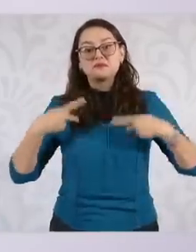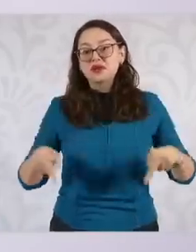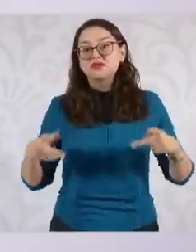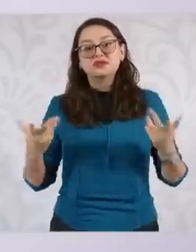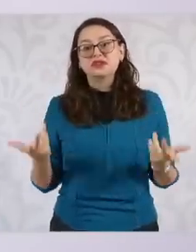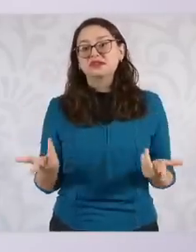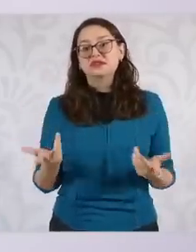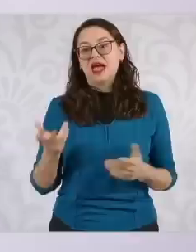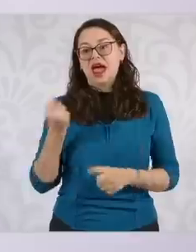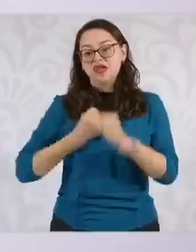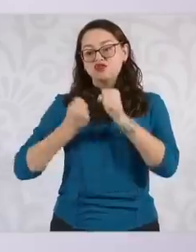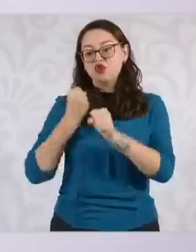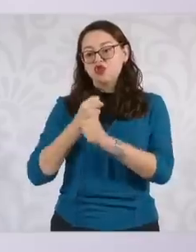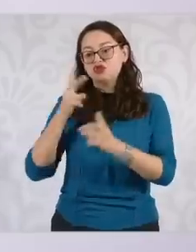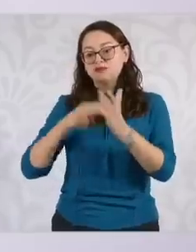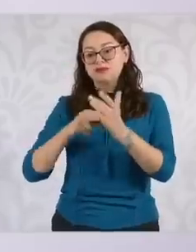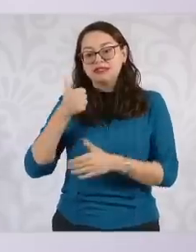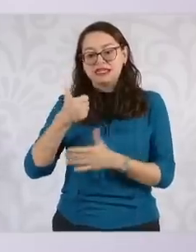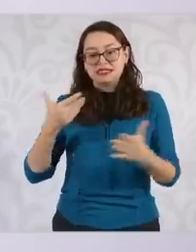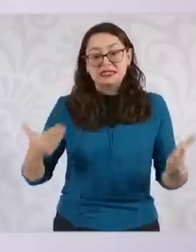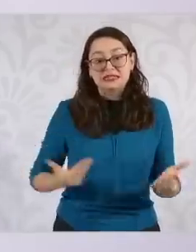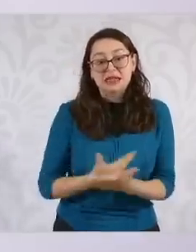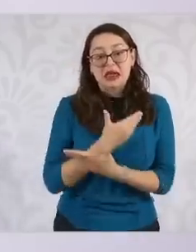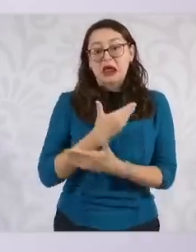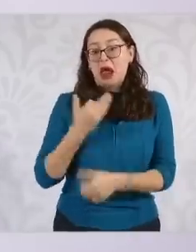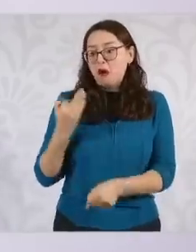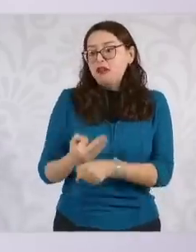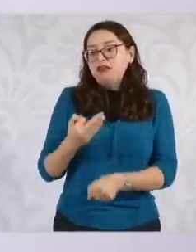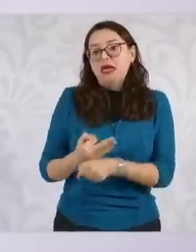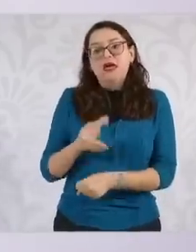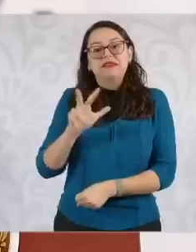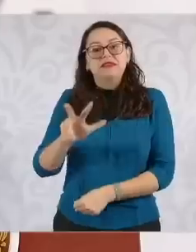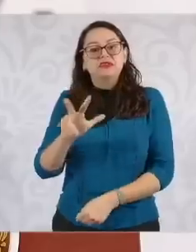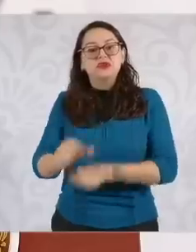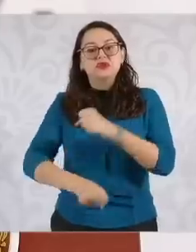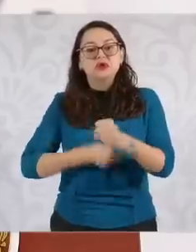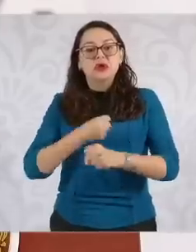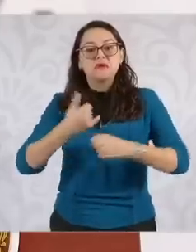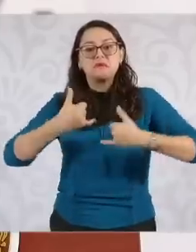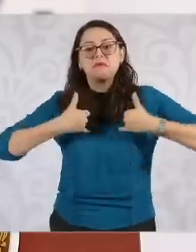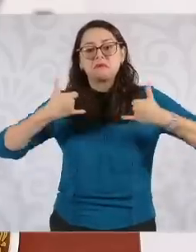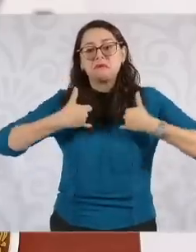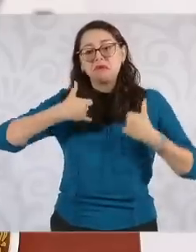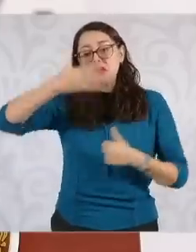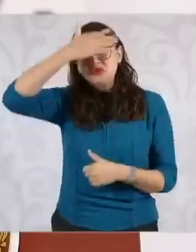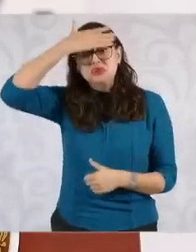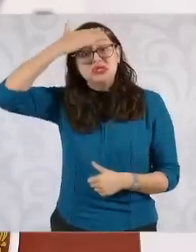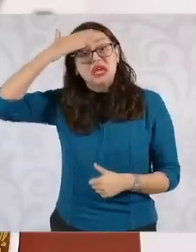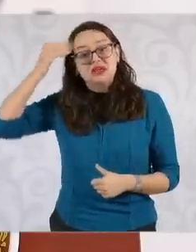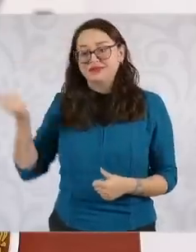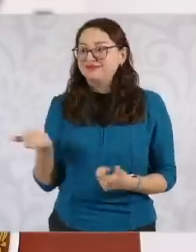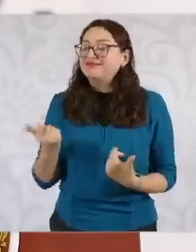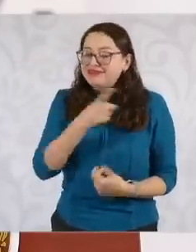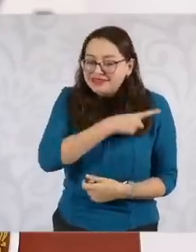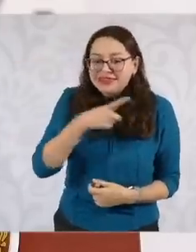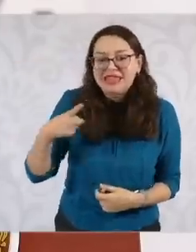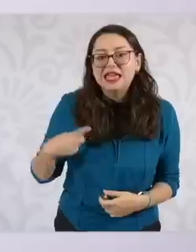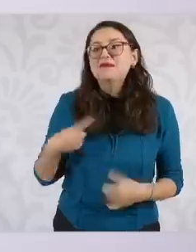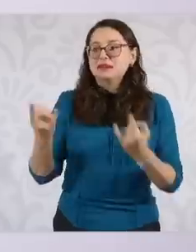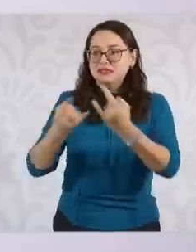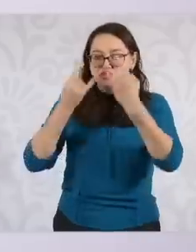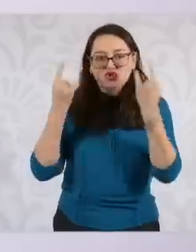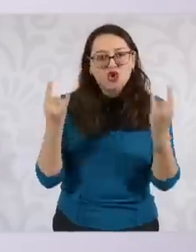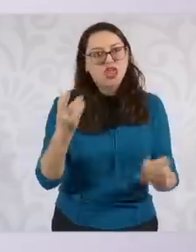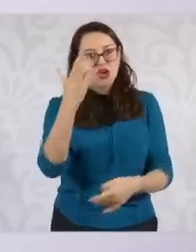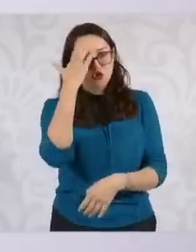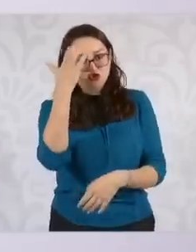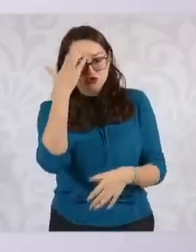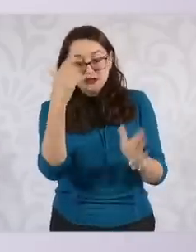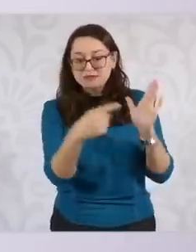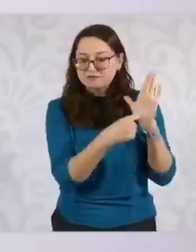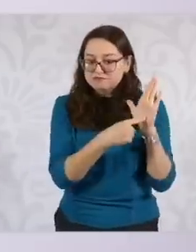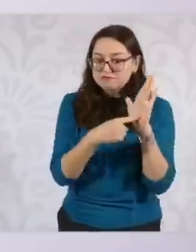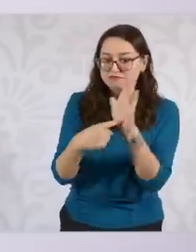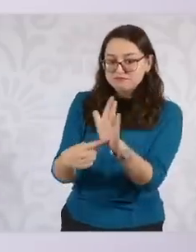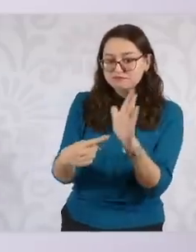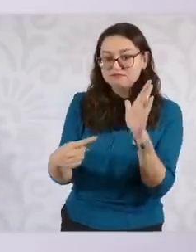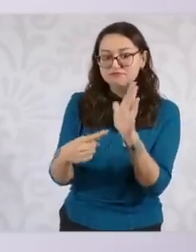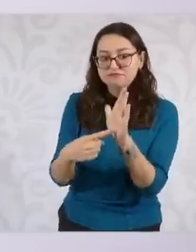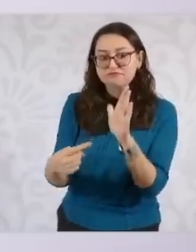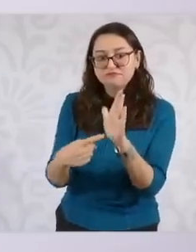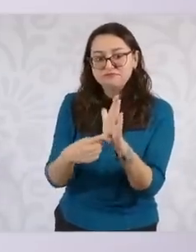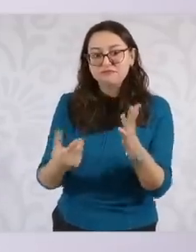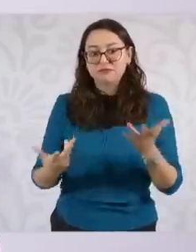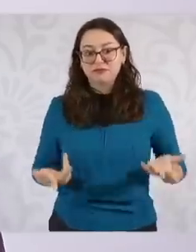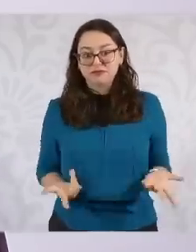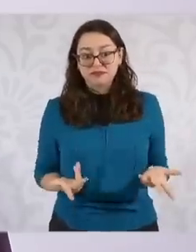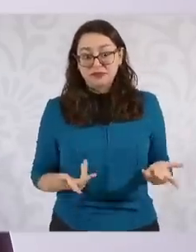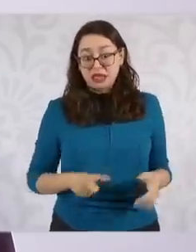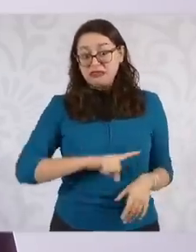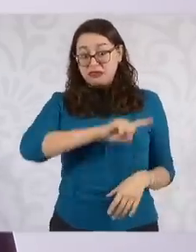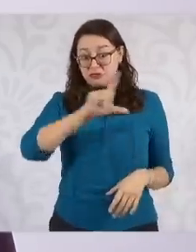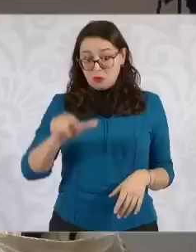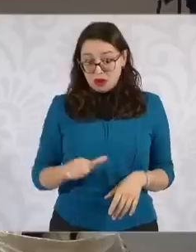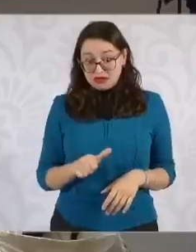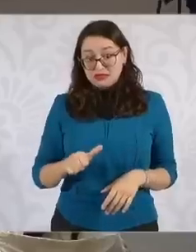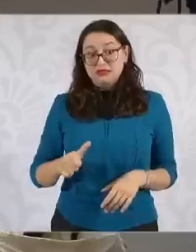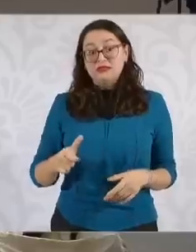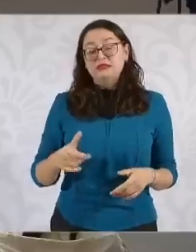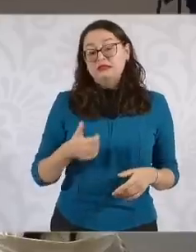años que sepan Qué ocurrió en aquel sexenio Y cómo continuó una política que no cambió mucho y que